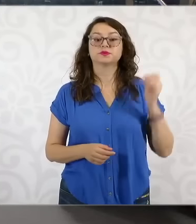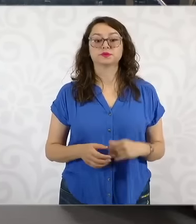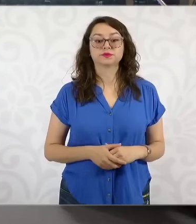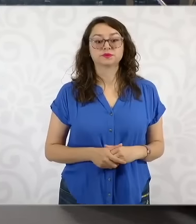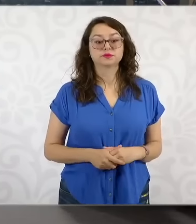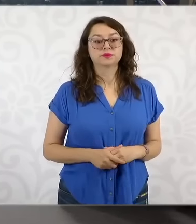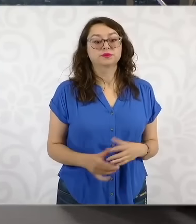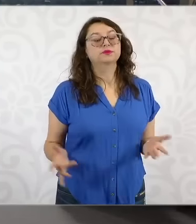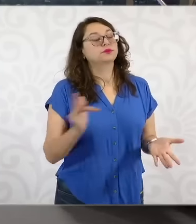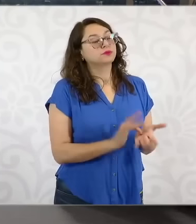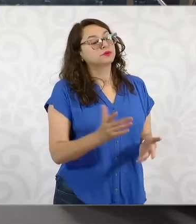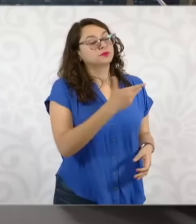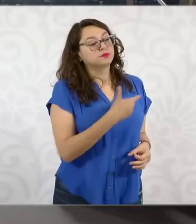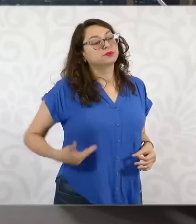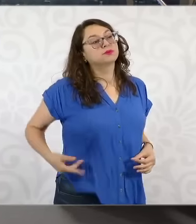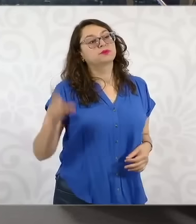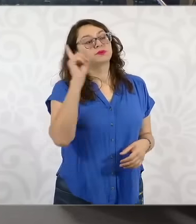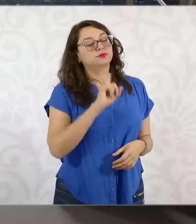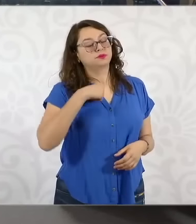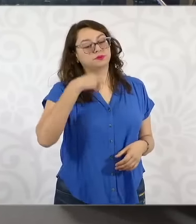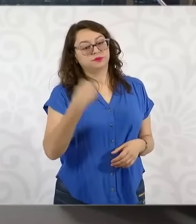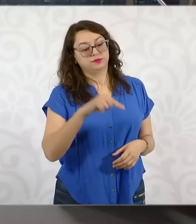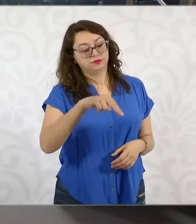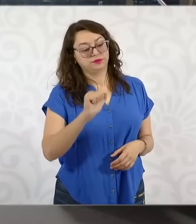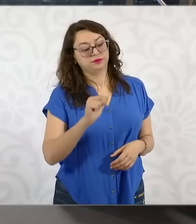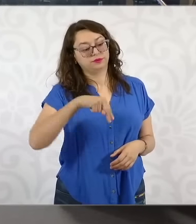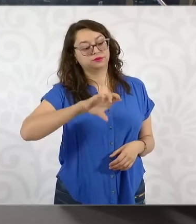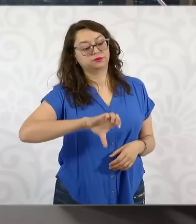Gracias, presidenta. Buenos días, Nancy Flores de la revista Contralínea. Buenos días a todas